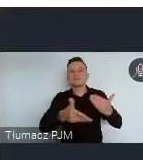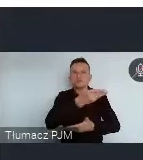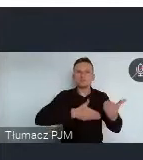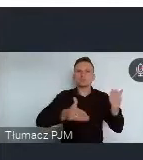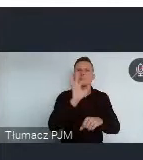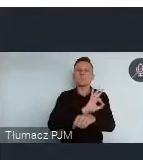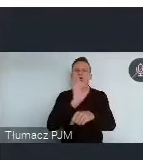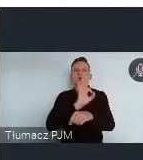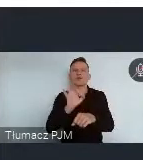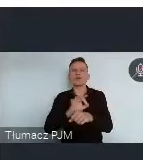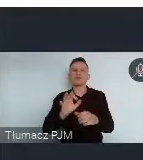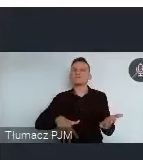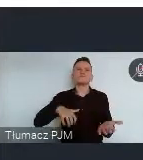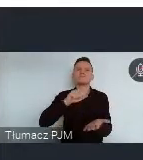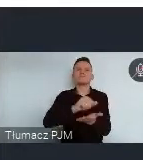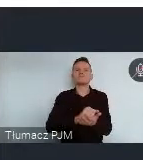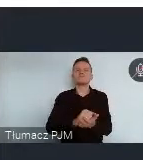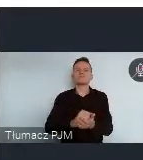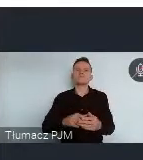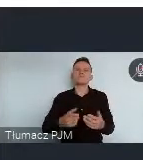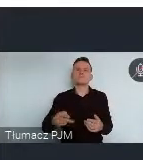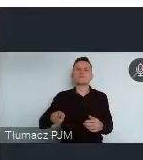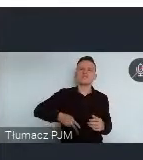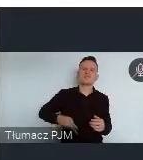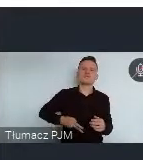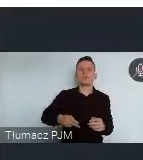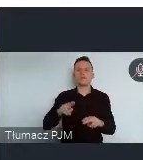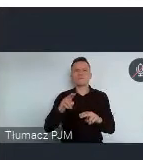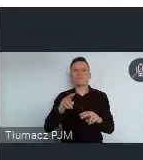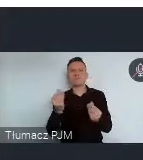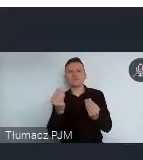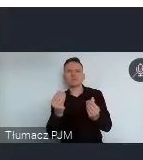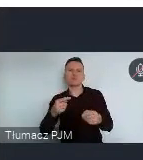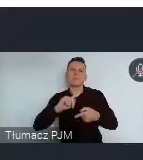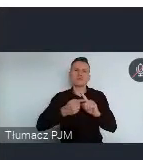przez Ministerstwo Funduszy i Polityki Regionalnej, gdzie wspólnie z gminą Żmigród i Bojanowo